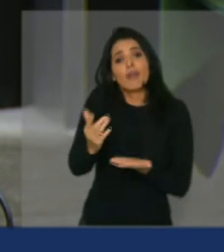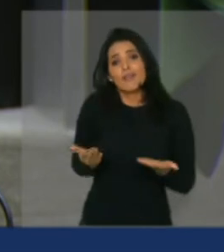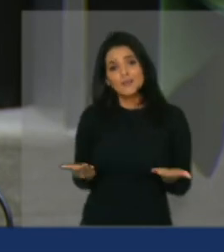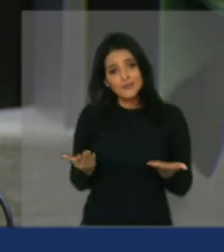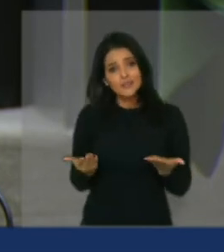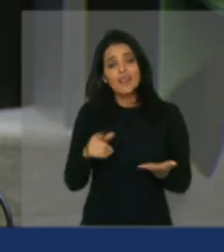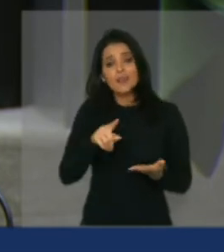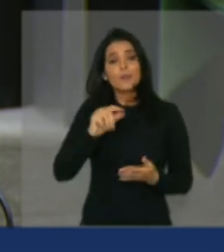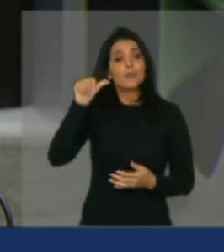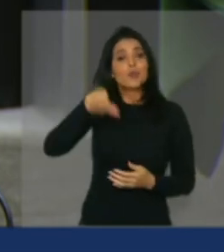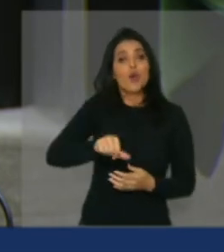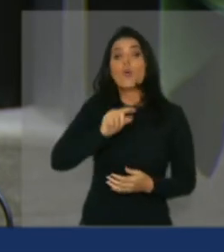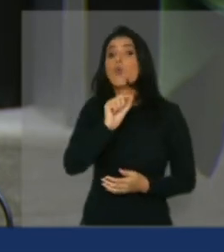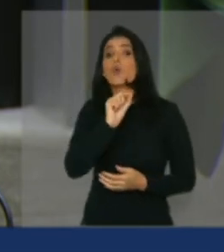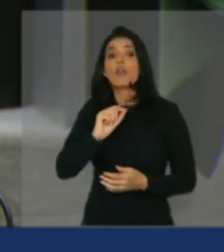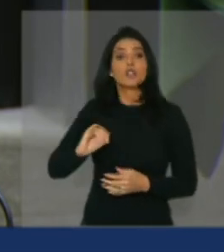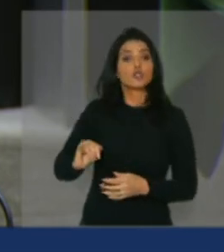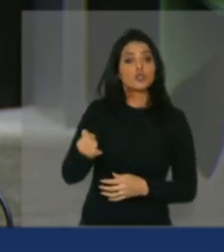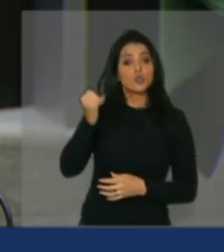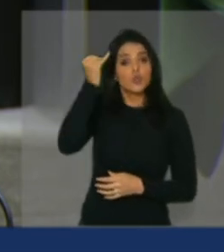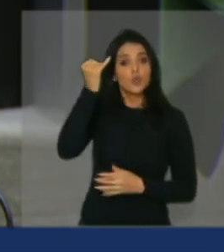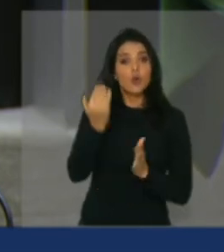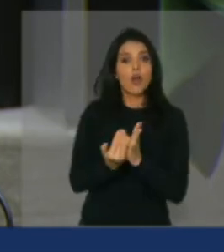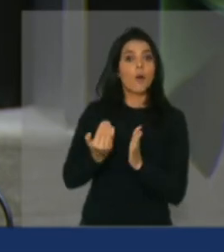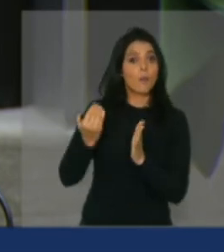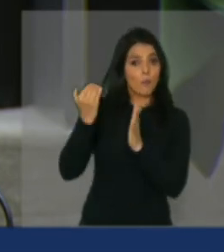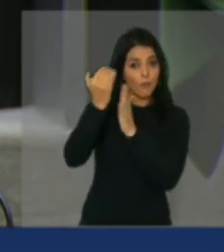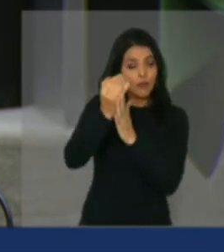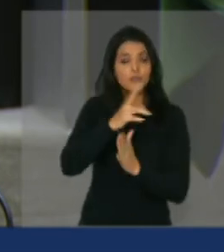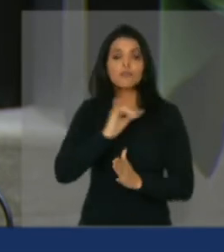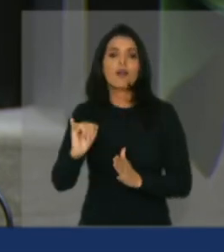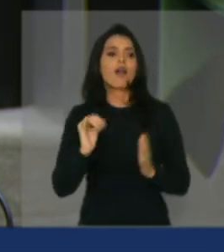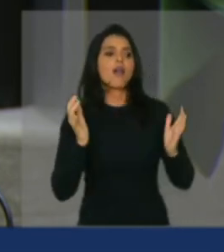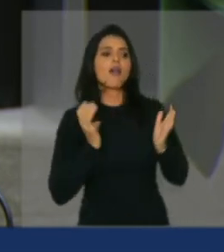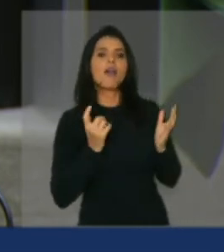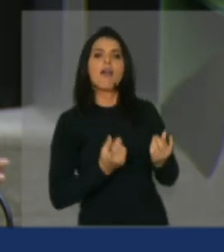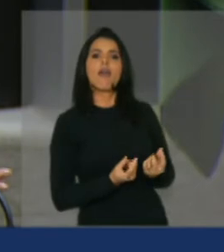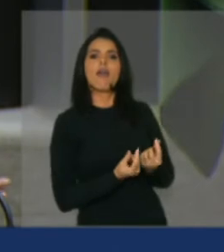ECOS, NÃO VAI SAIR DO LUGAR, VAI FAVORECER O RENT ISMO NA APLICAÇÃO DE RENDA FIXA, E AUMENTAR DÍVIDA NACIONAL, QUE